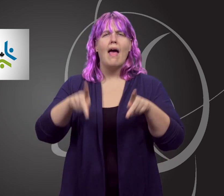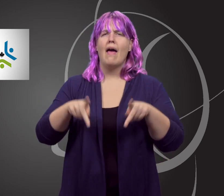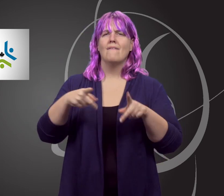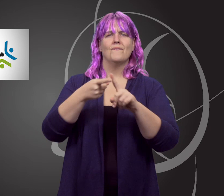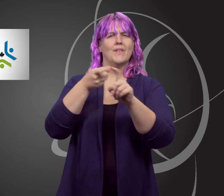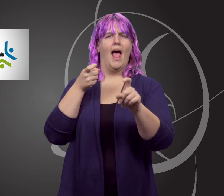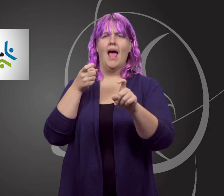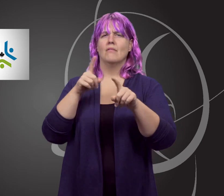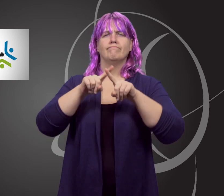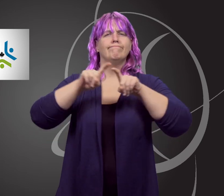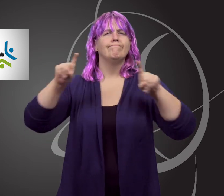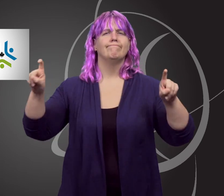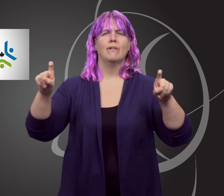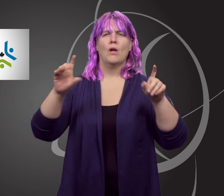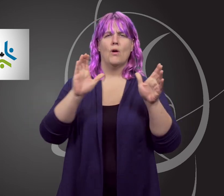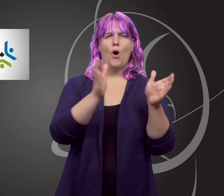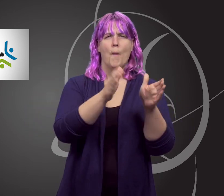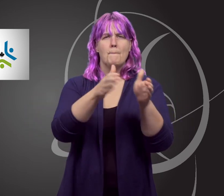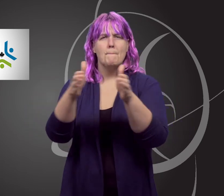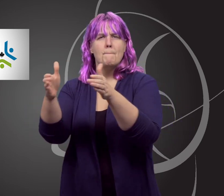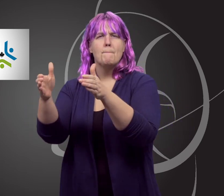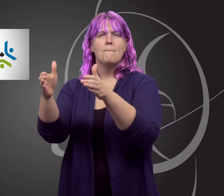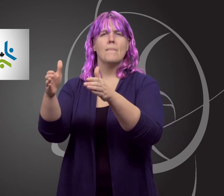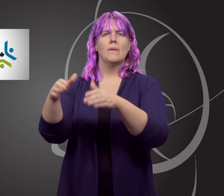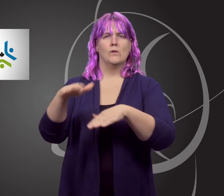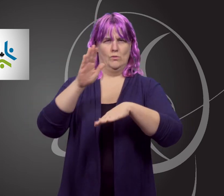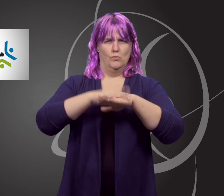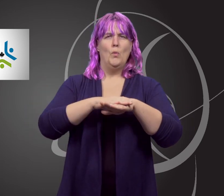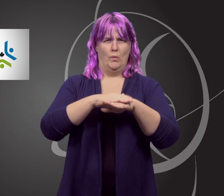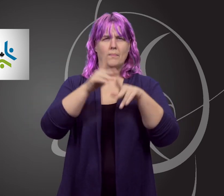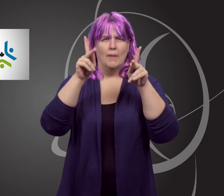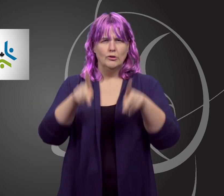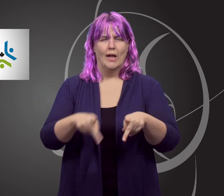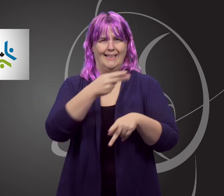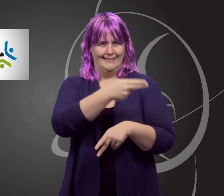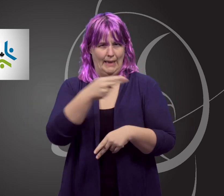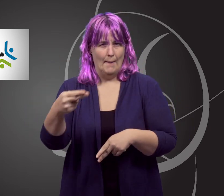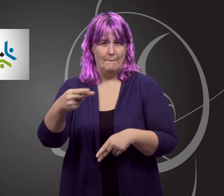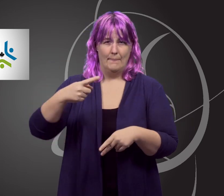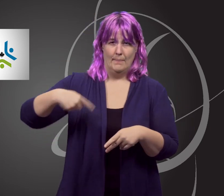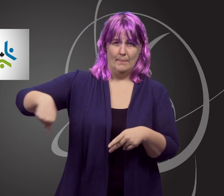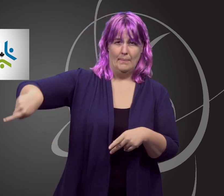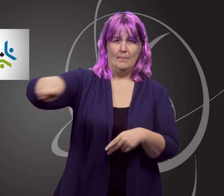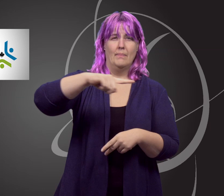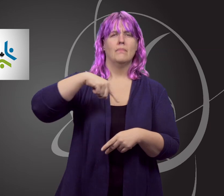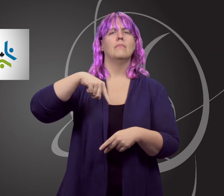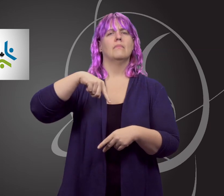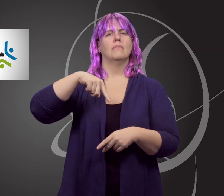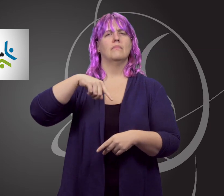des gens issus de différents groupes de personnes handicapées